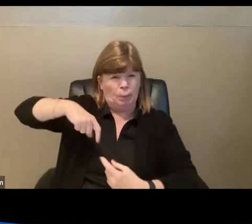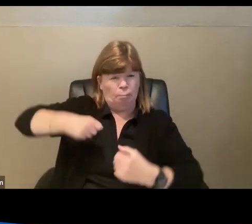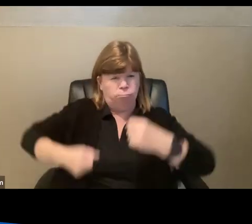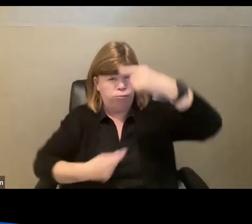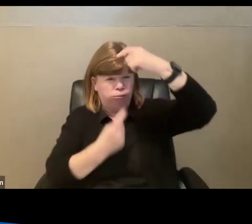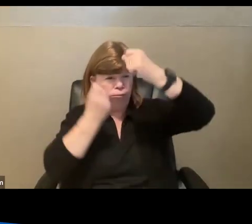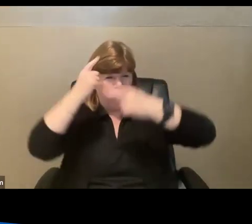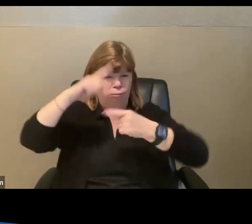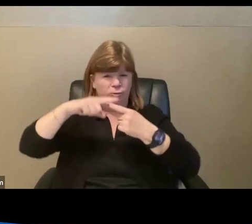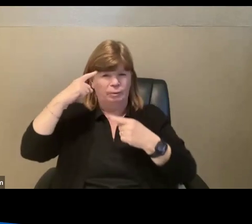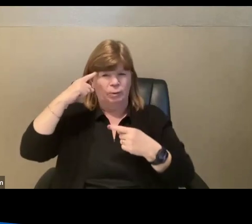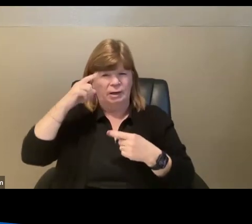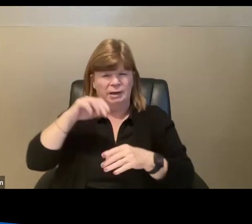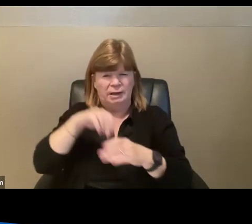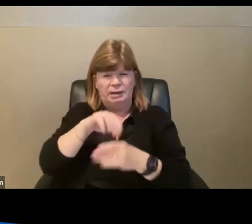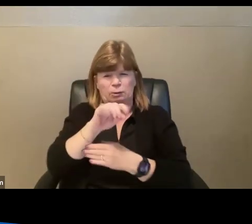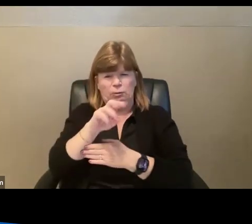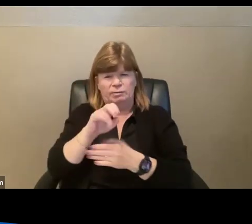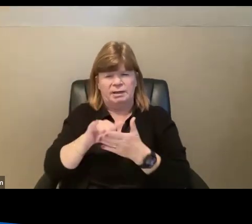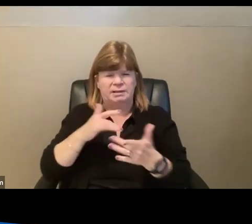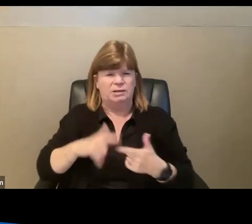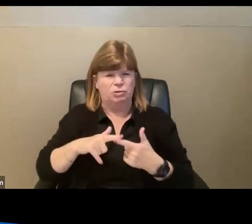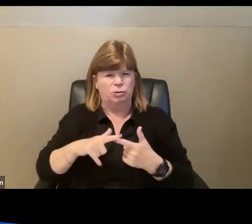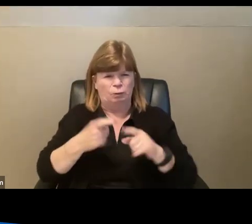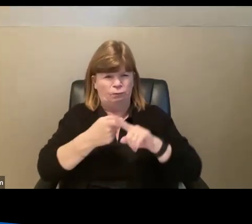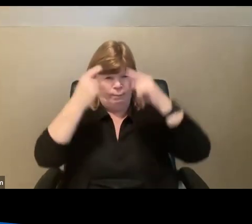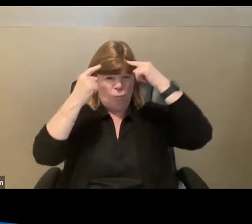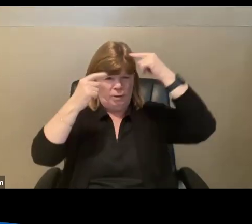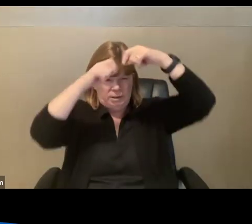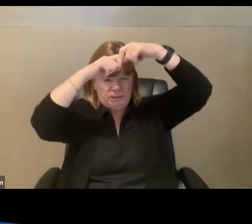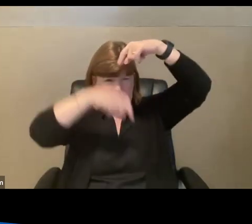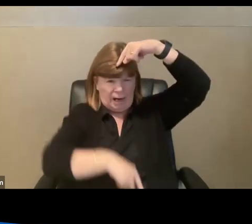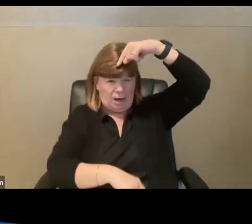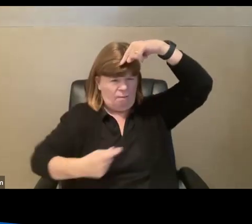en nervios que normalmente llevan mensajes desde el cerebro. ¿Afectará eso a esos nervios?